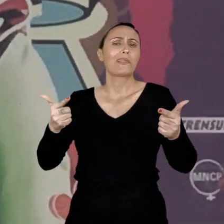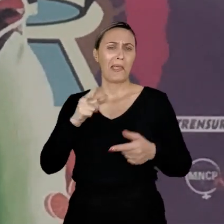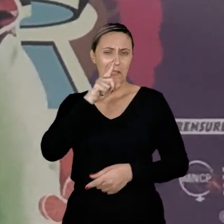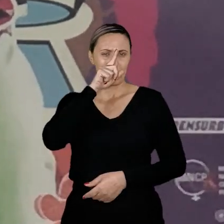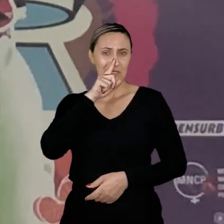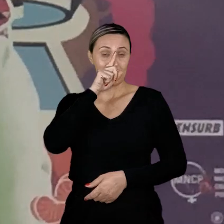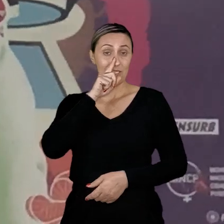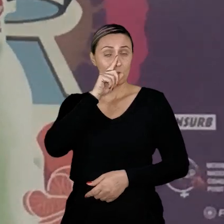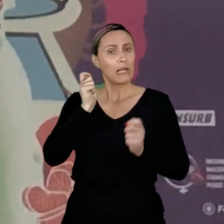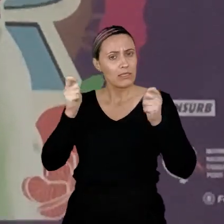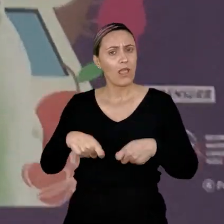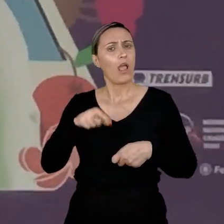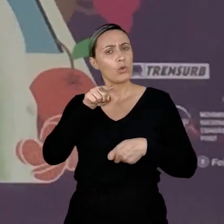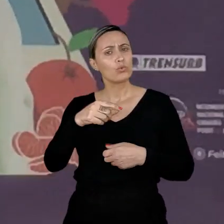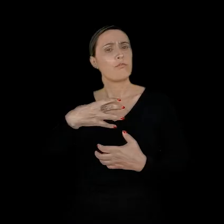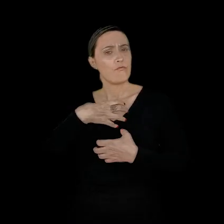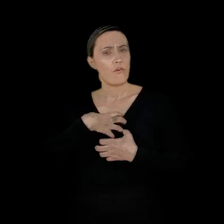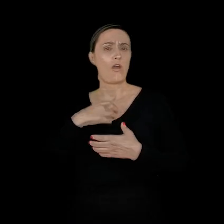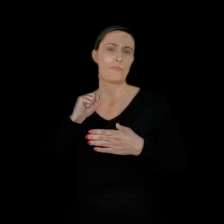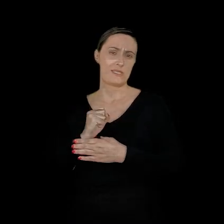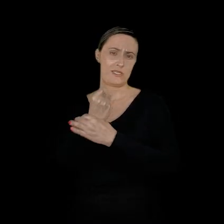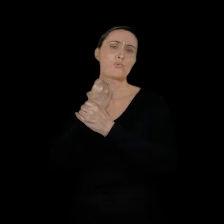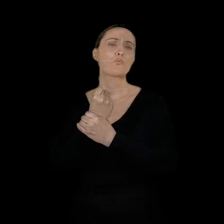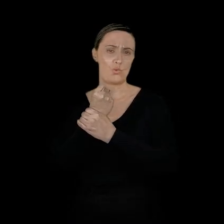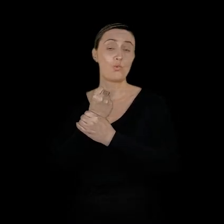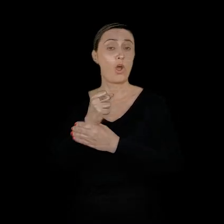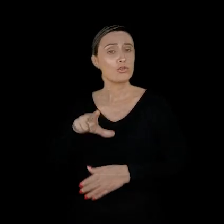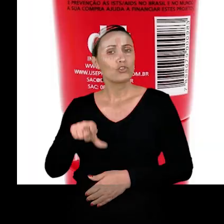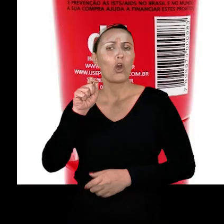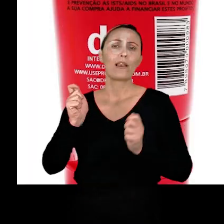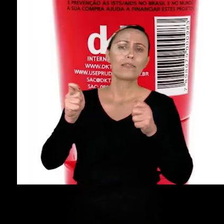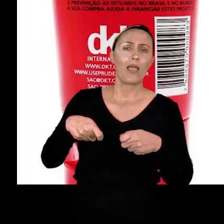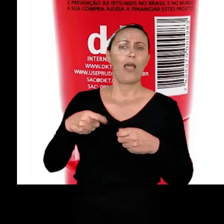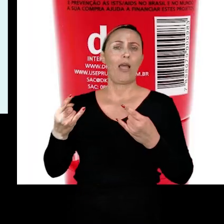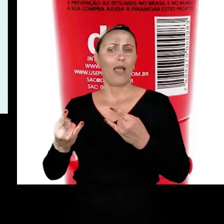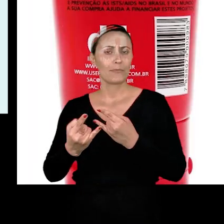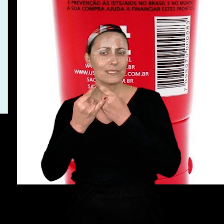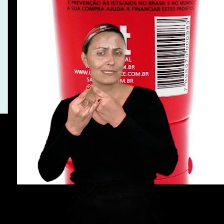As opções são muitas e acessíveis. Além da camisinha, há o lubrificante e a PREP,